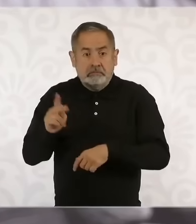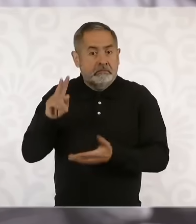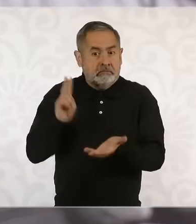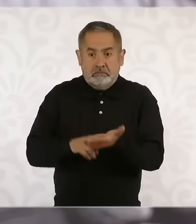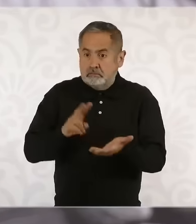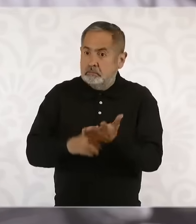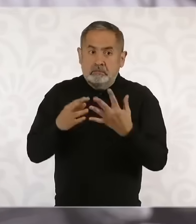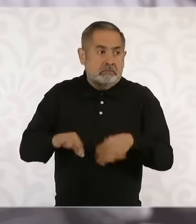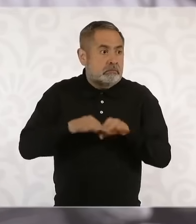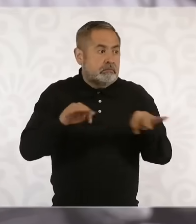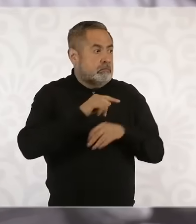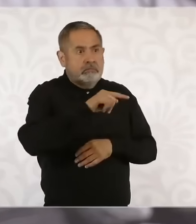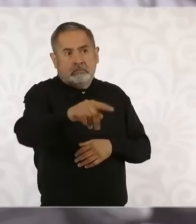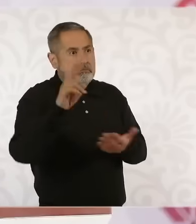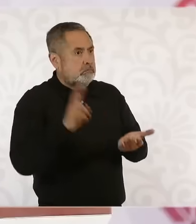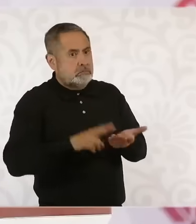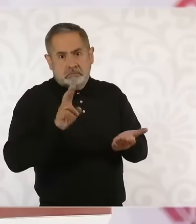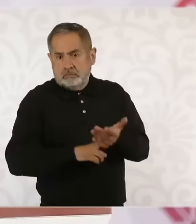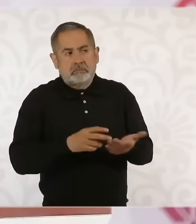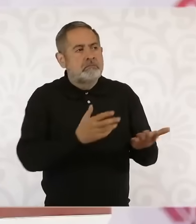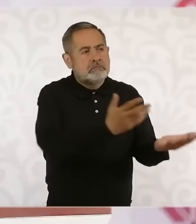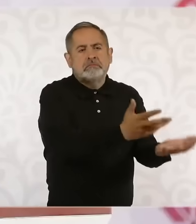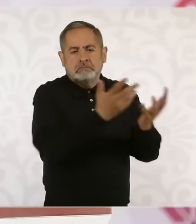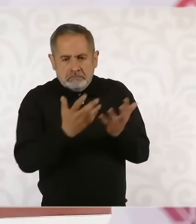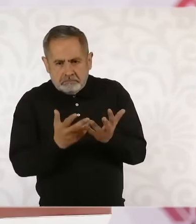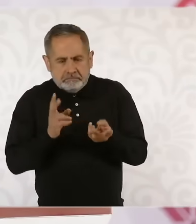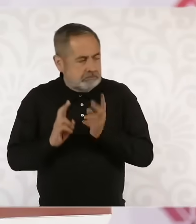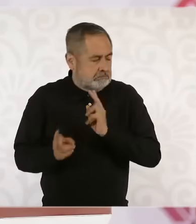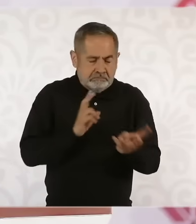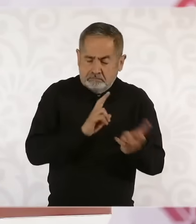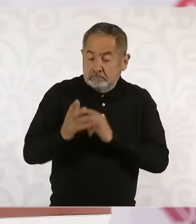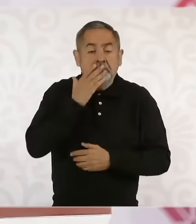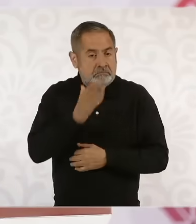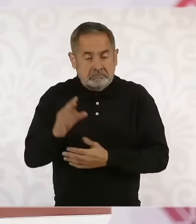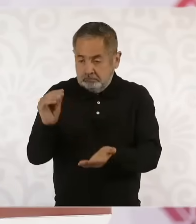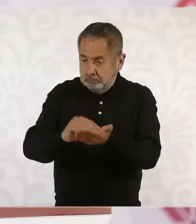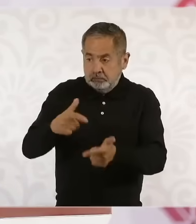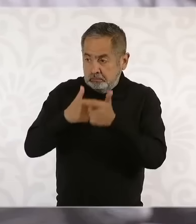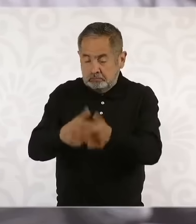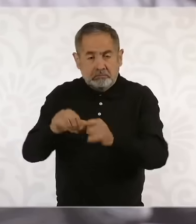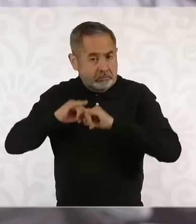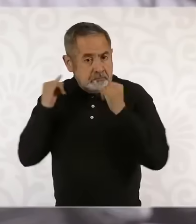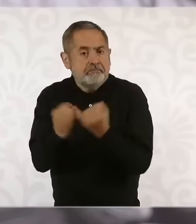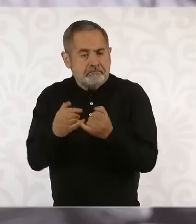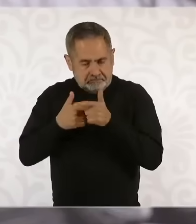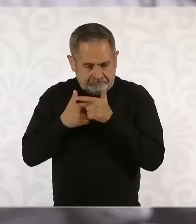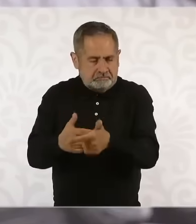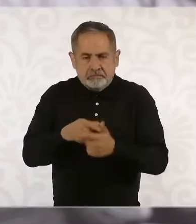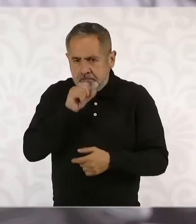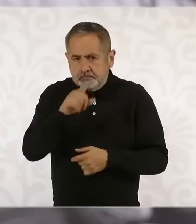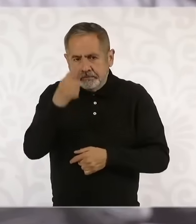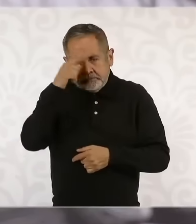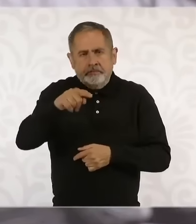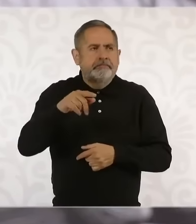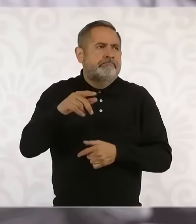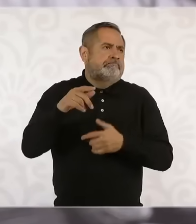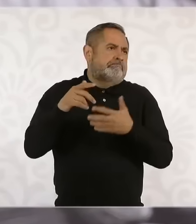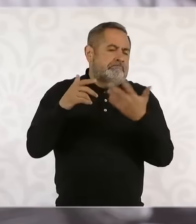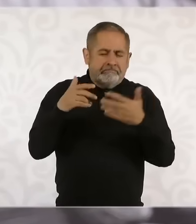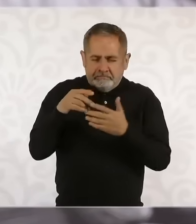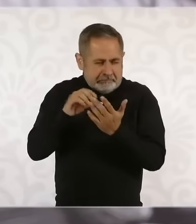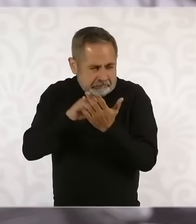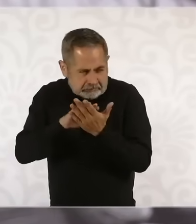importante y de ellos también. Así que eh vamos a seguir este trabajando para aterrizar eh las eh